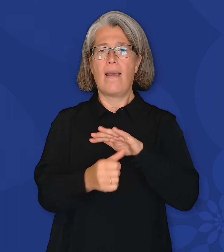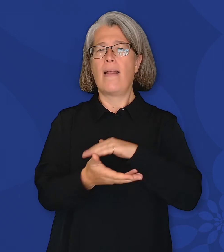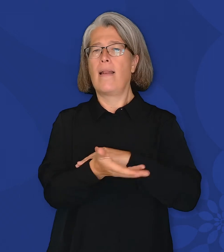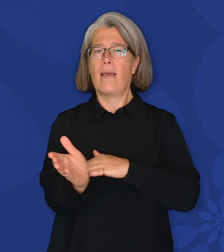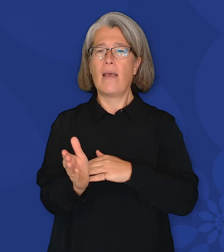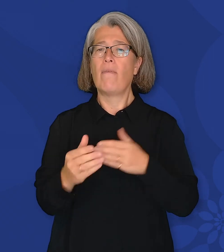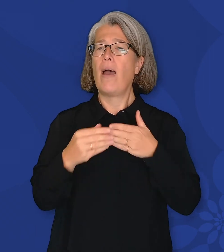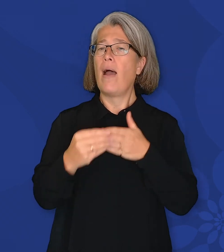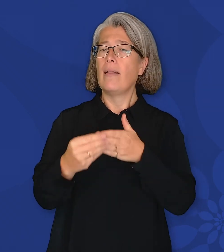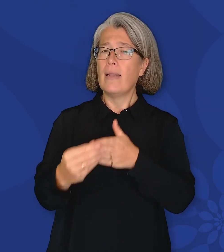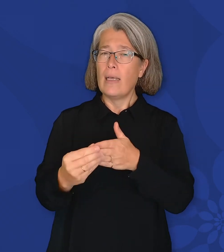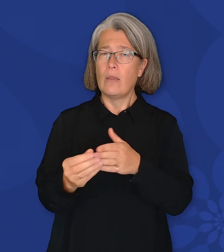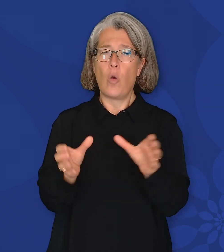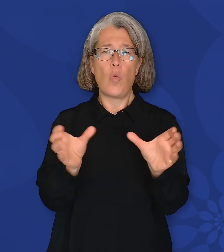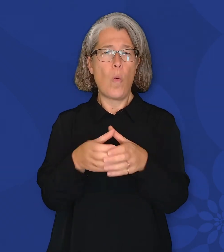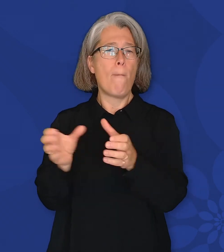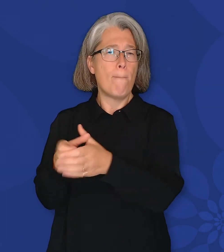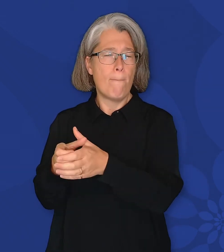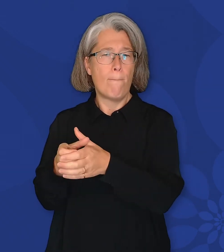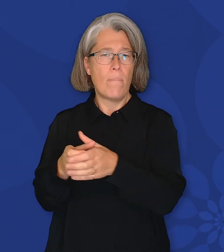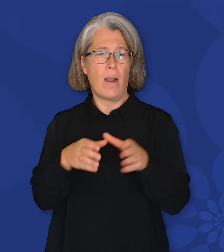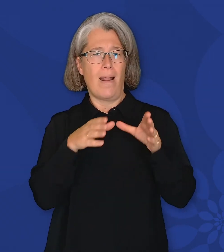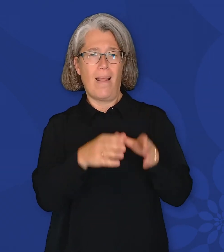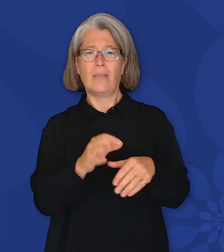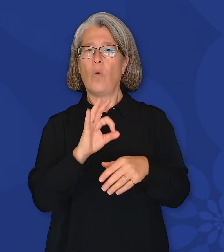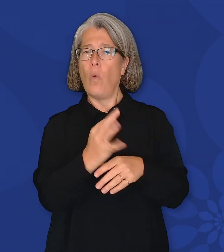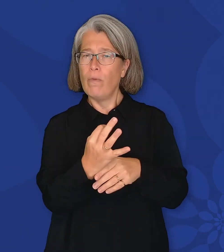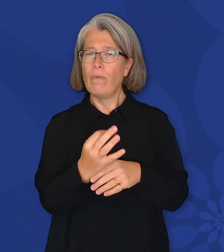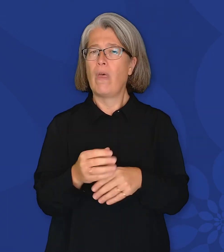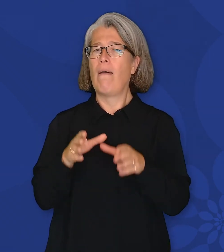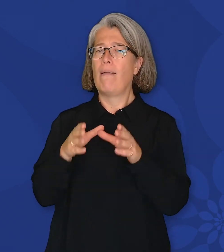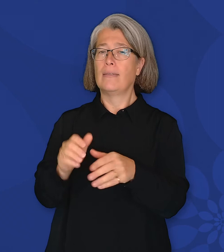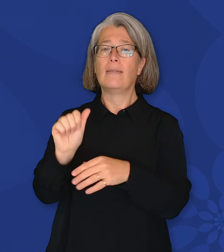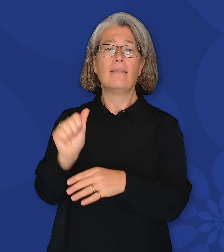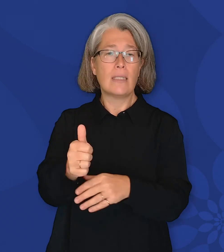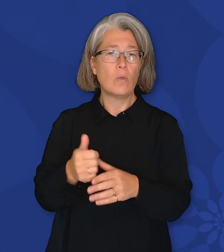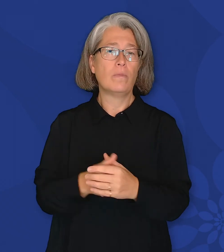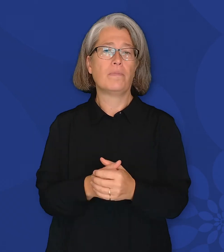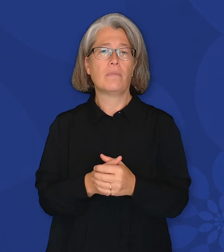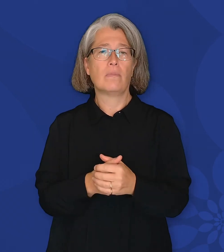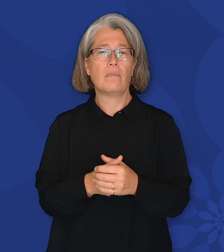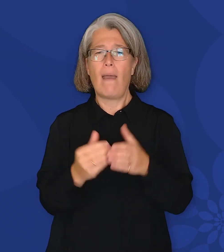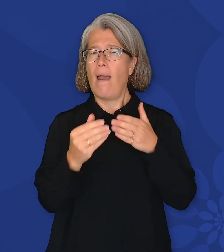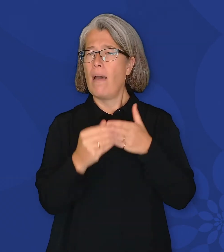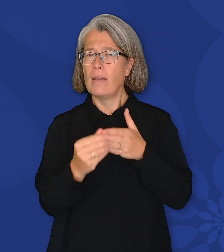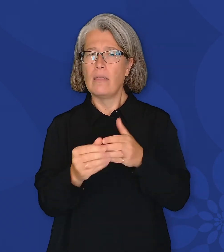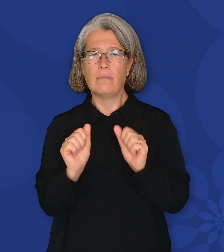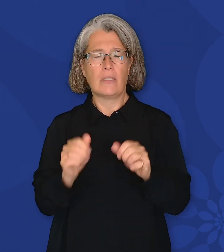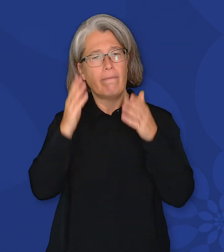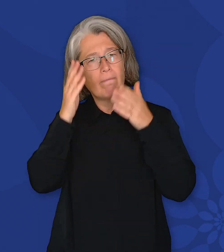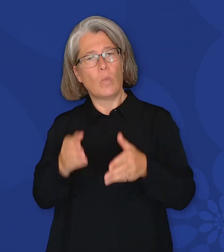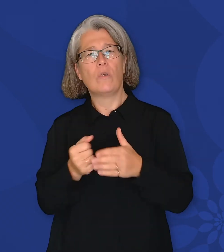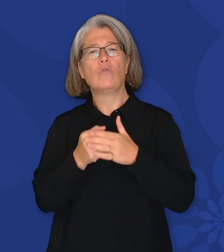elevhandledning under årskurs 8 och 9 i den grundläggande utbildningen, -